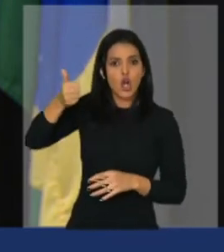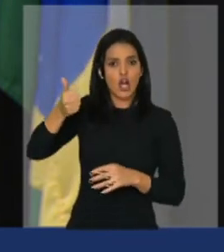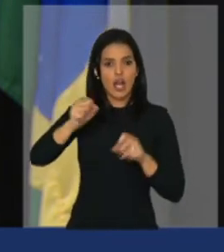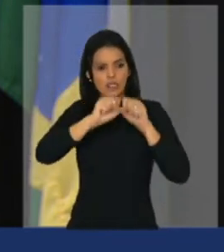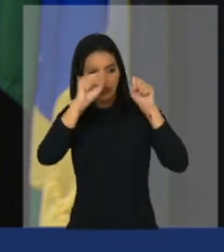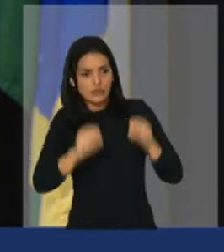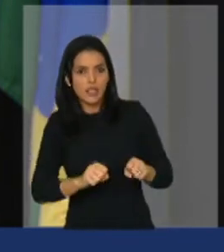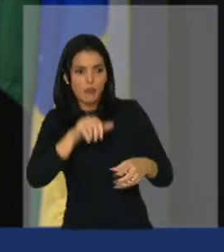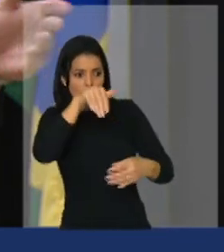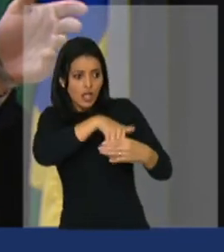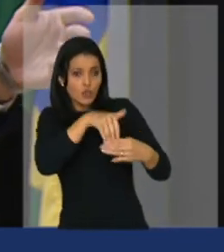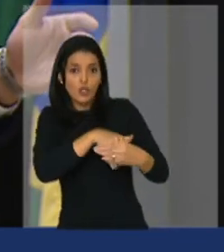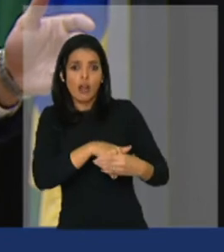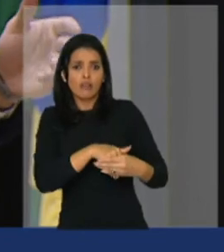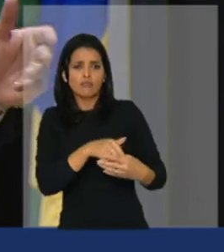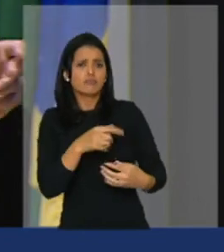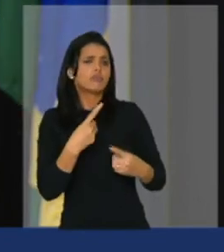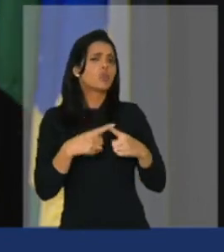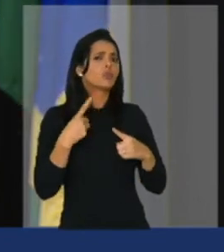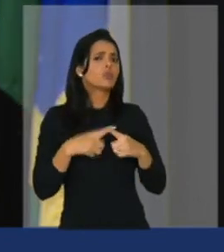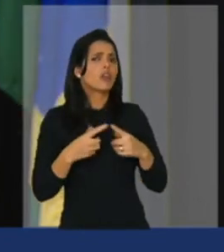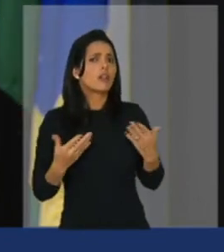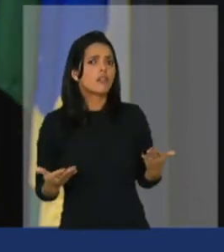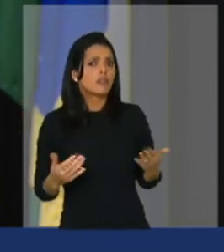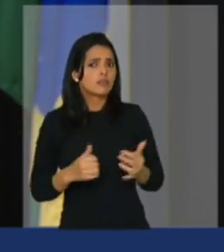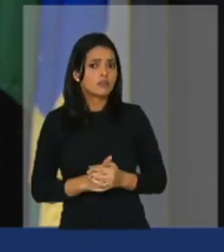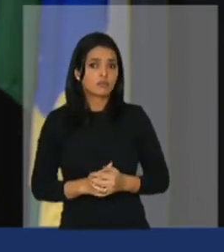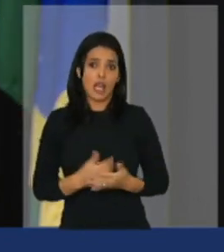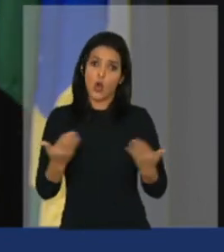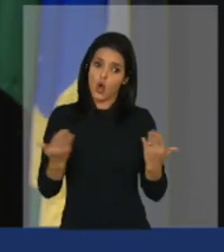DAR UM VOTO IMPRESSO, NÃO PARA O ELEITOR LEVAR PARA